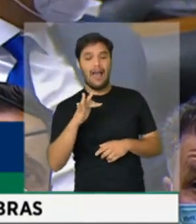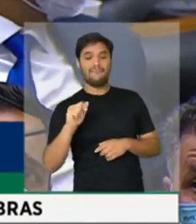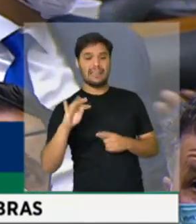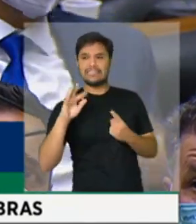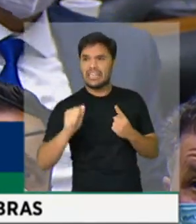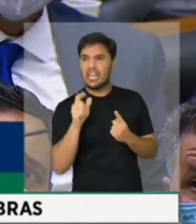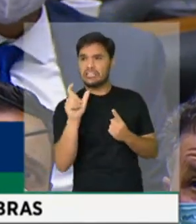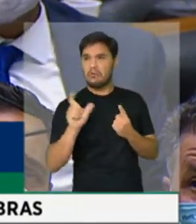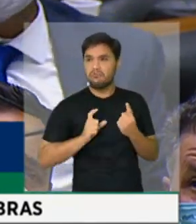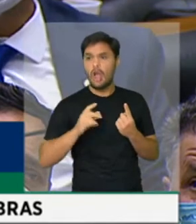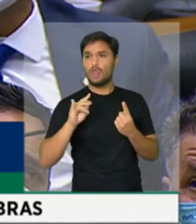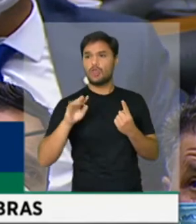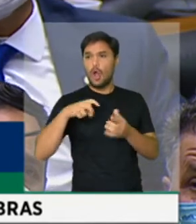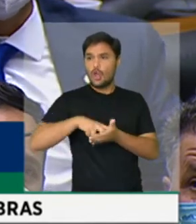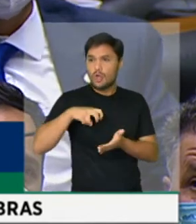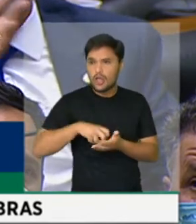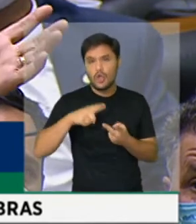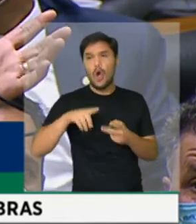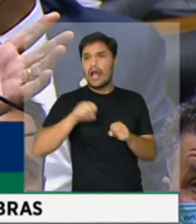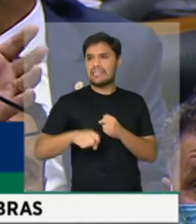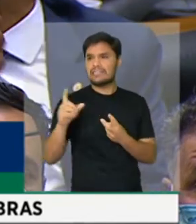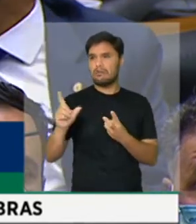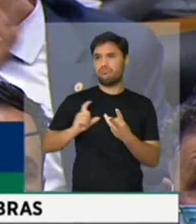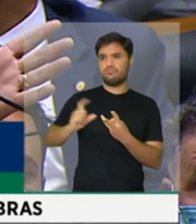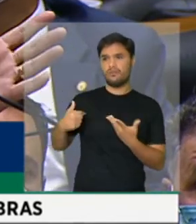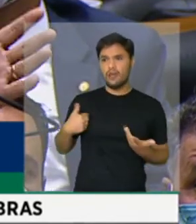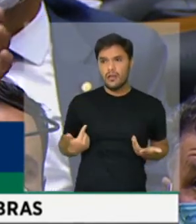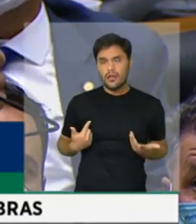MOMENTO EM QUE CAIU A INTERNET. DISSE ÚNICA E EXCLUSIVAMENTE ISSO. AGORA ME DIGA, SENHOR PRESIDENTE, O QUE